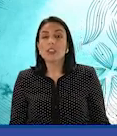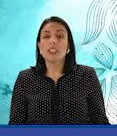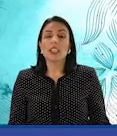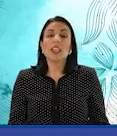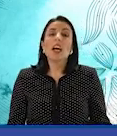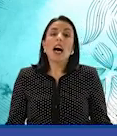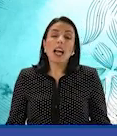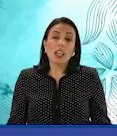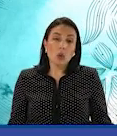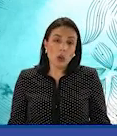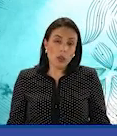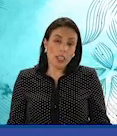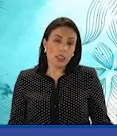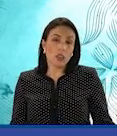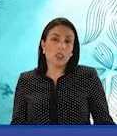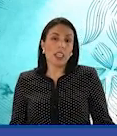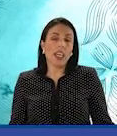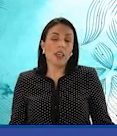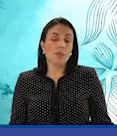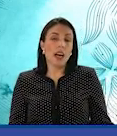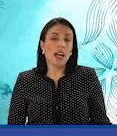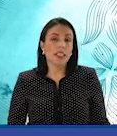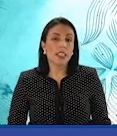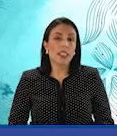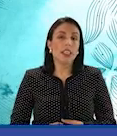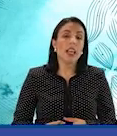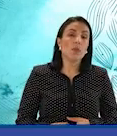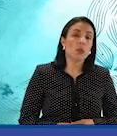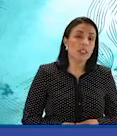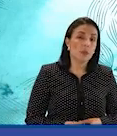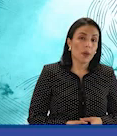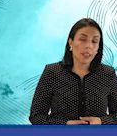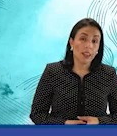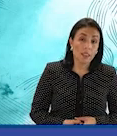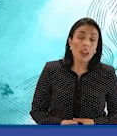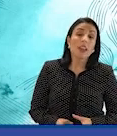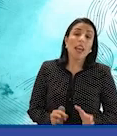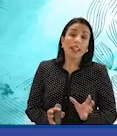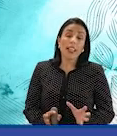frente a la nueva obligación que va a adquirir la municipalidad Y aquí